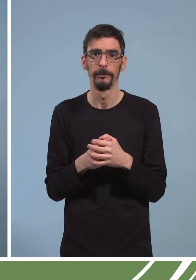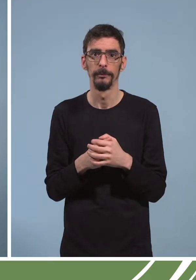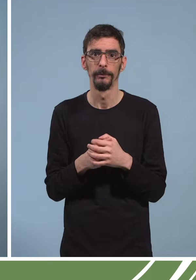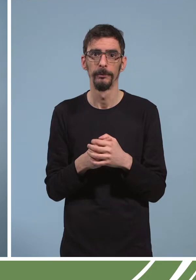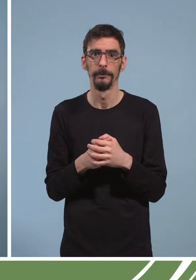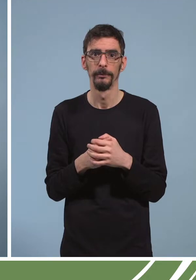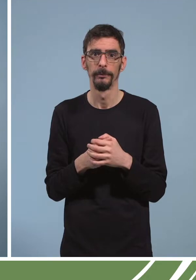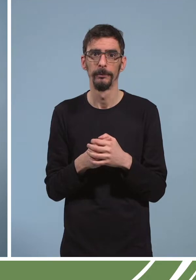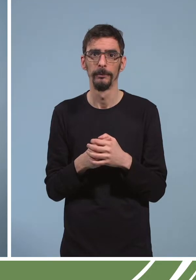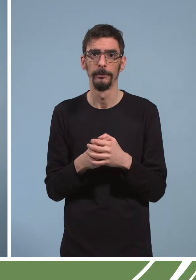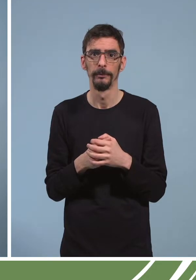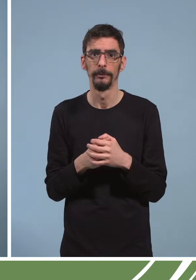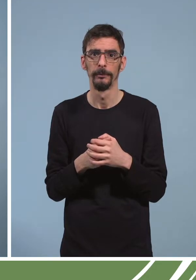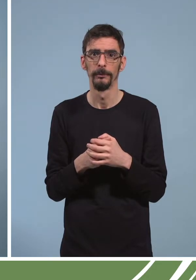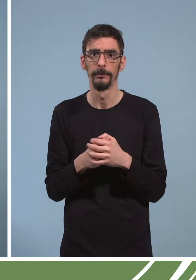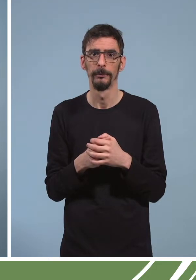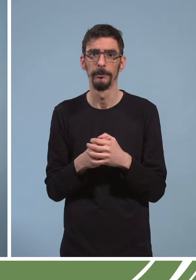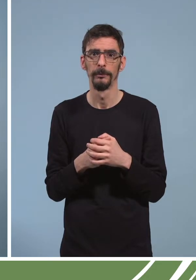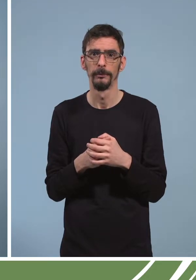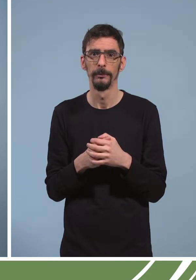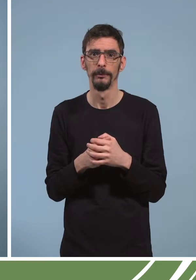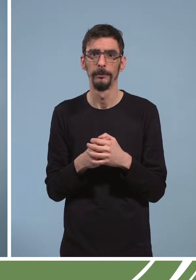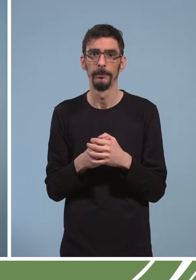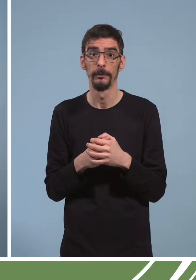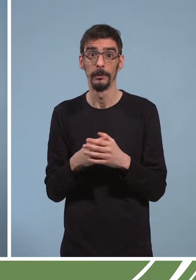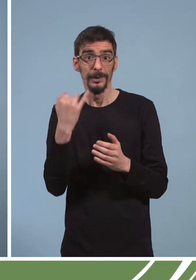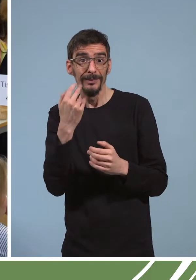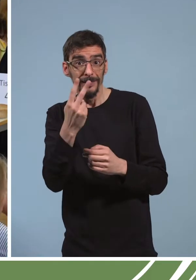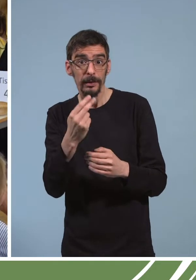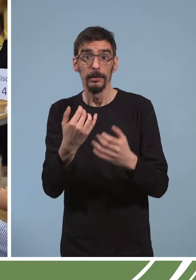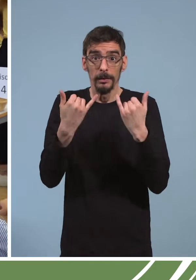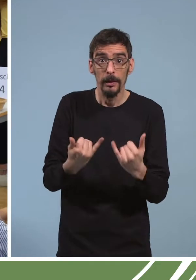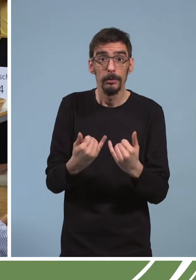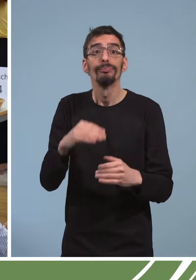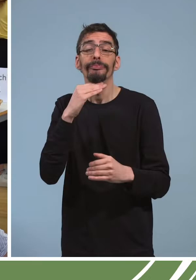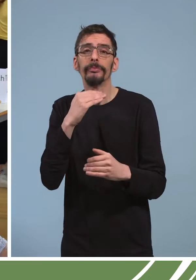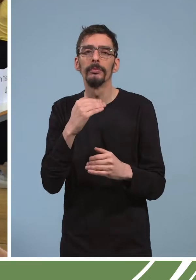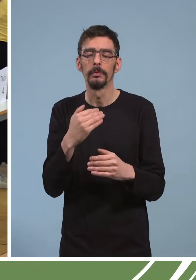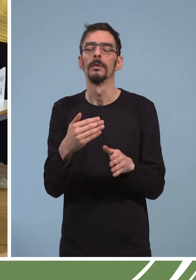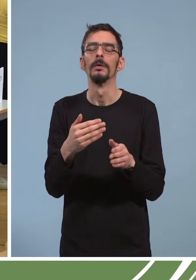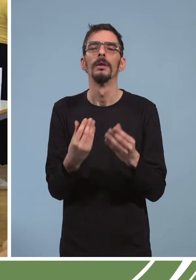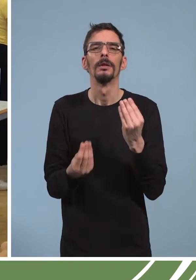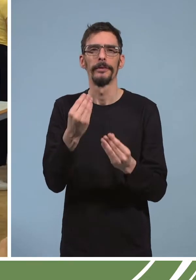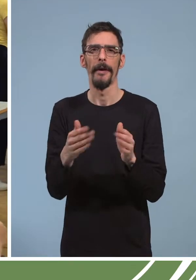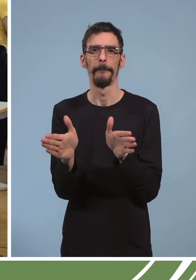Es ist wichtig, dass jede:r Teilnehmende die Unterbrechung bemerkt. Wenn du denkst, dass die Gruppe genug aus dem Spiel gelernt hat,